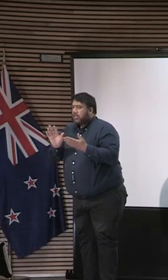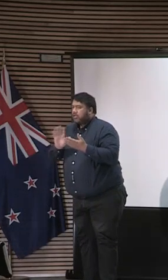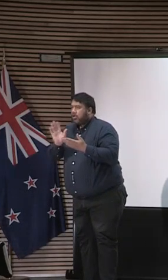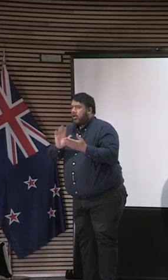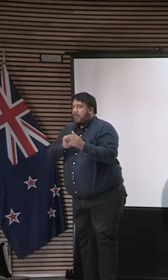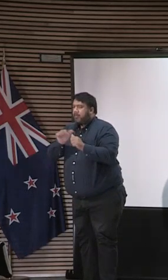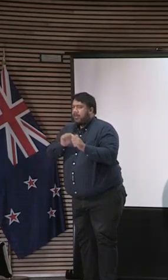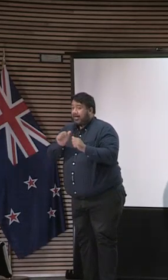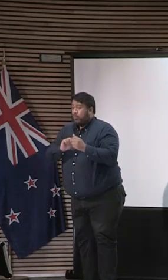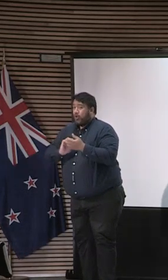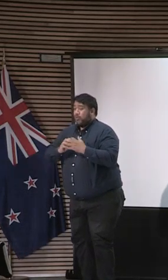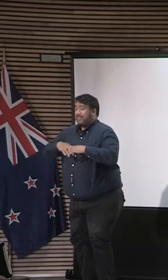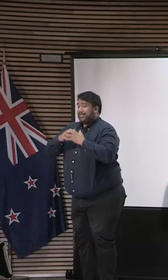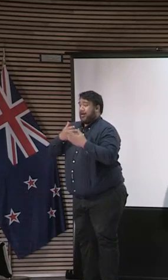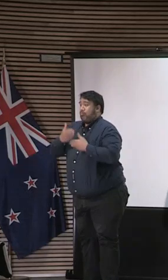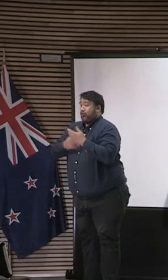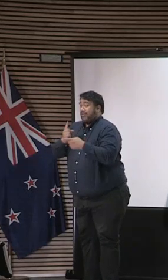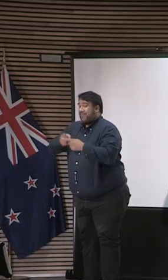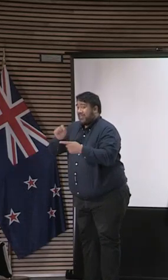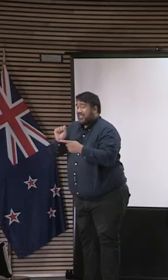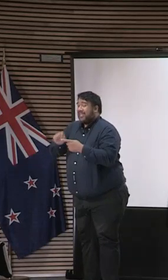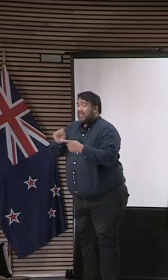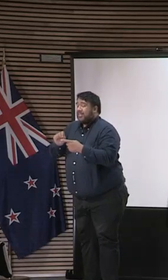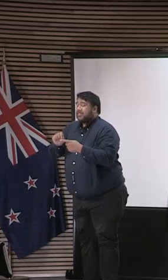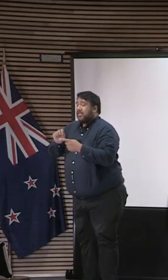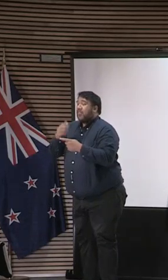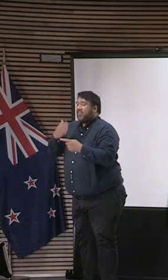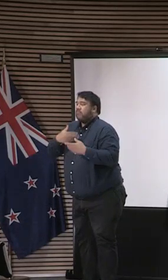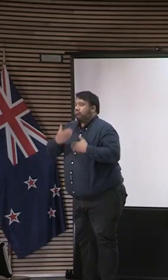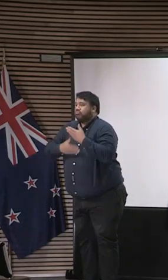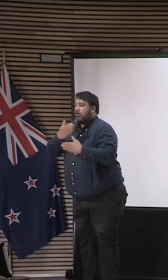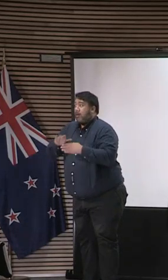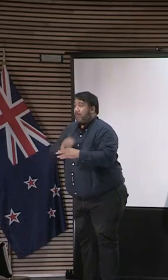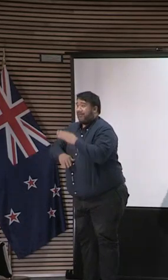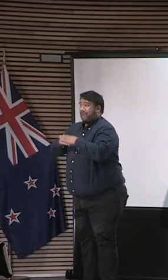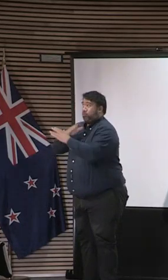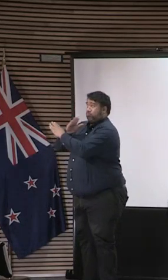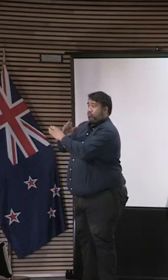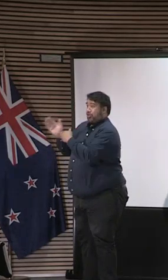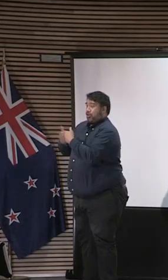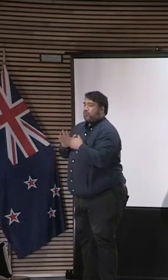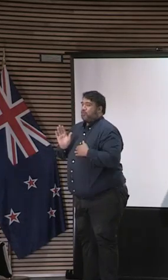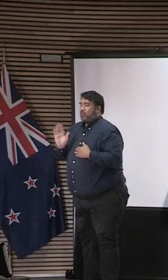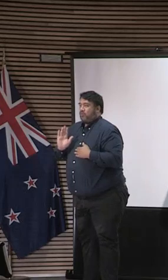ranei, a ka whakatuturutia ta maatau kaore a raatau whakaaro, katahi k Ka whakatauhia e te tari a te Kaitiakitanga nga korero mo a ratau tohutohu